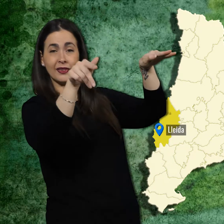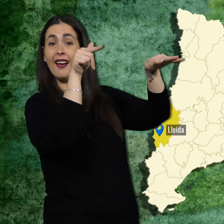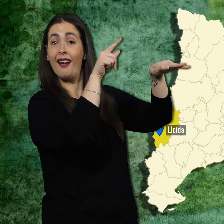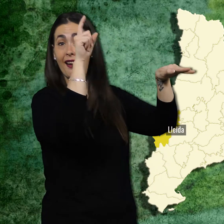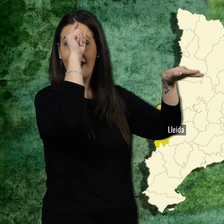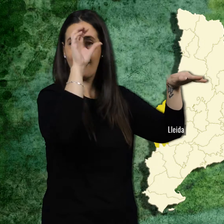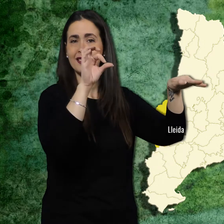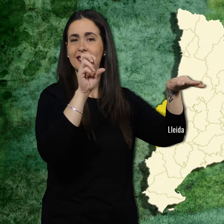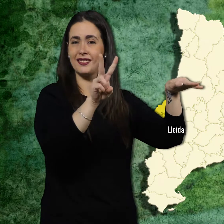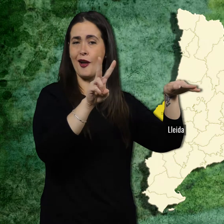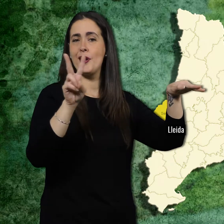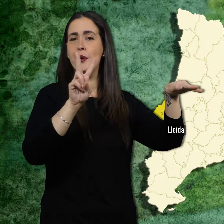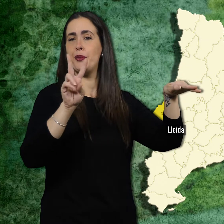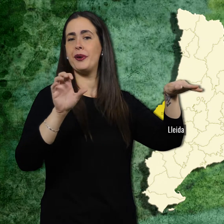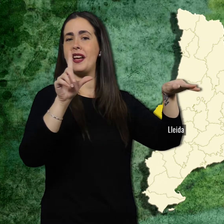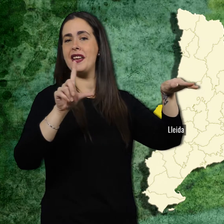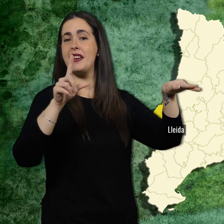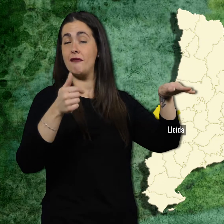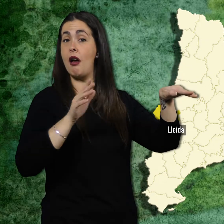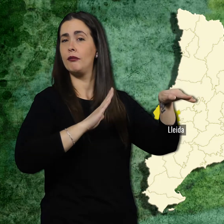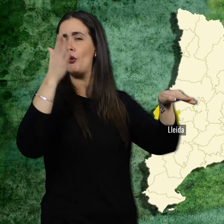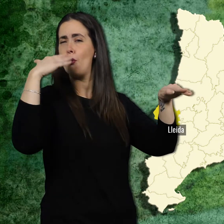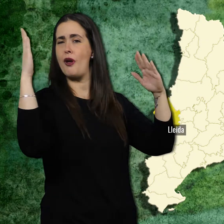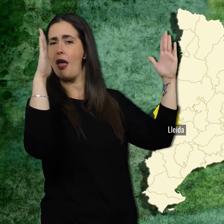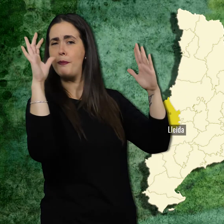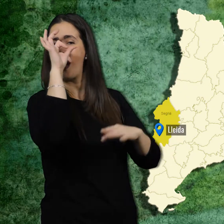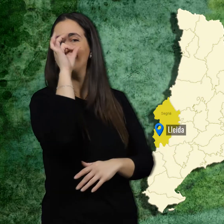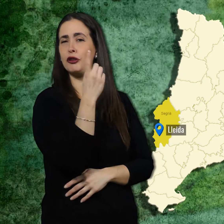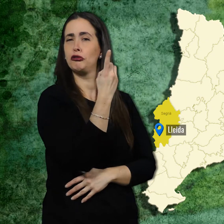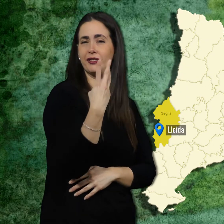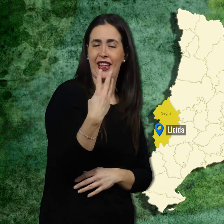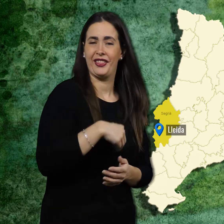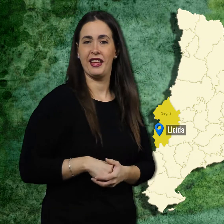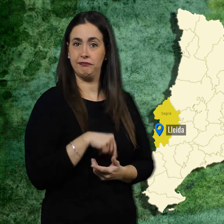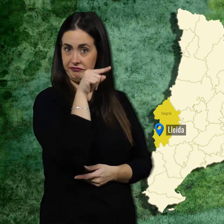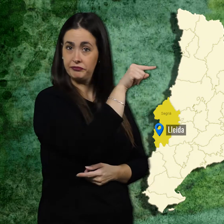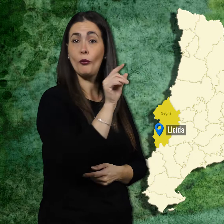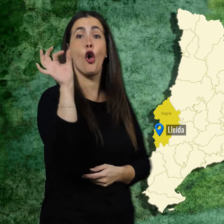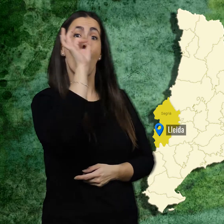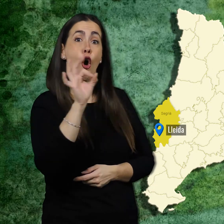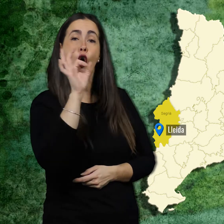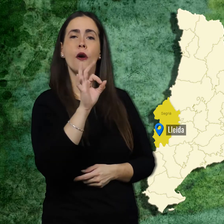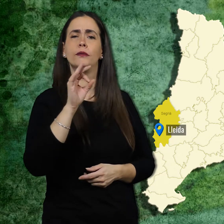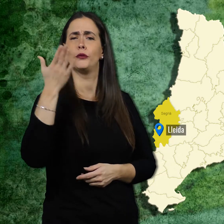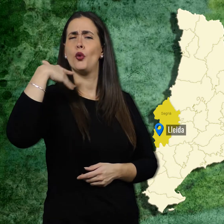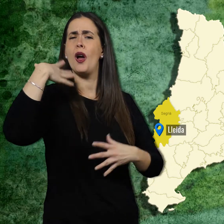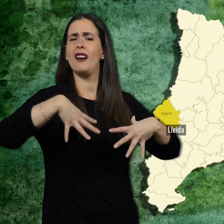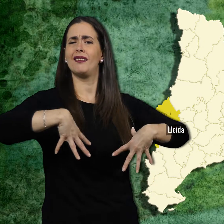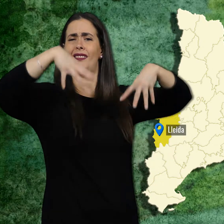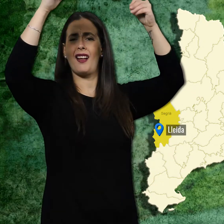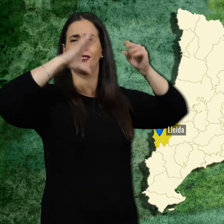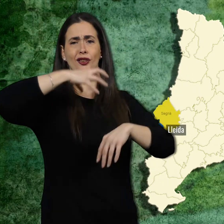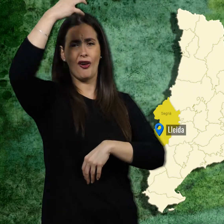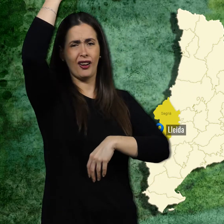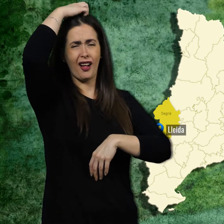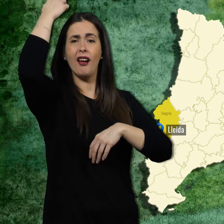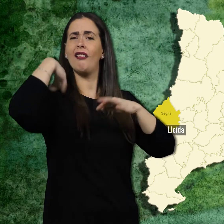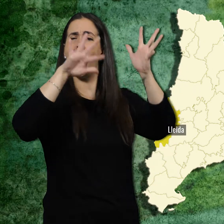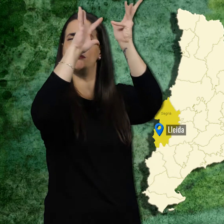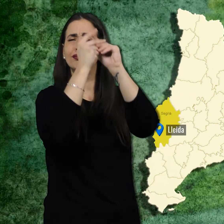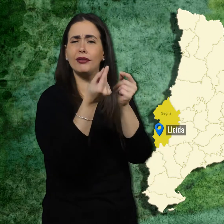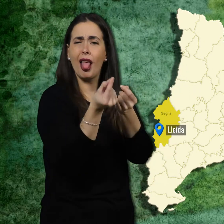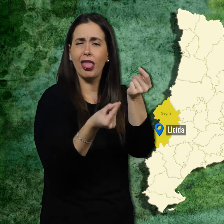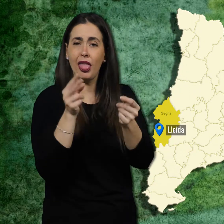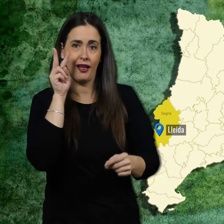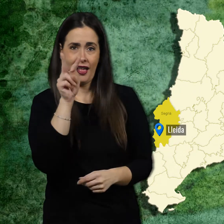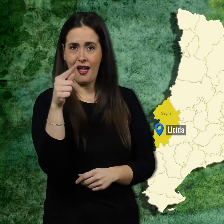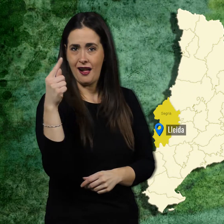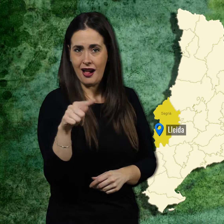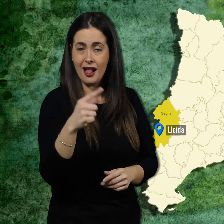El turó de la Seu Vella (segle XIII) o les restes de l'antiga Suda musulmana (castell del Rei),